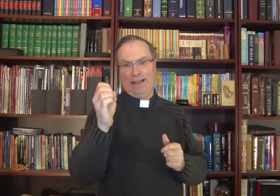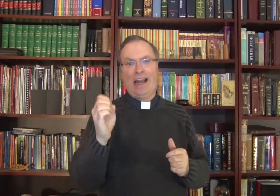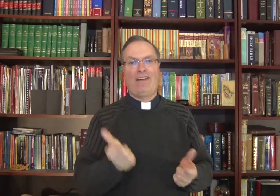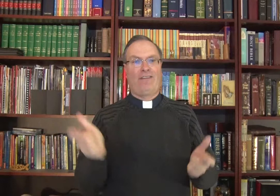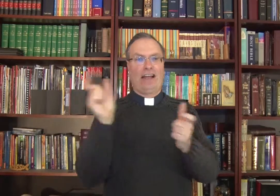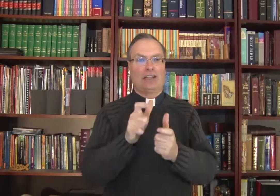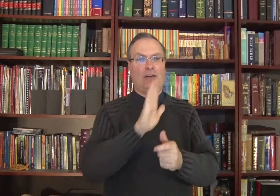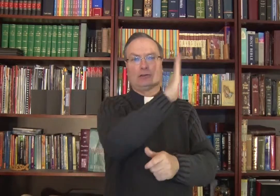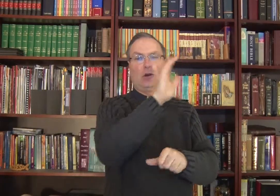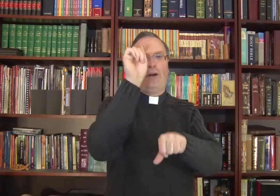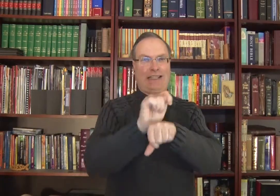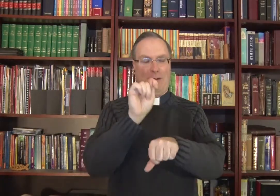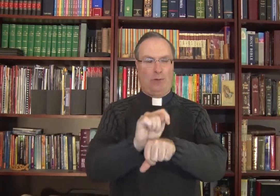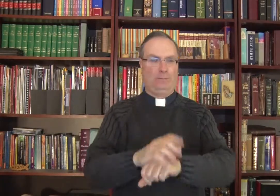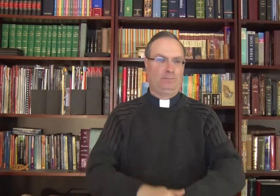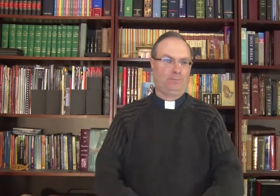la vengeance de son temple.»